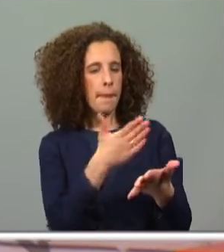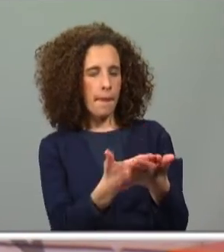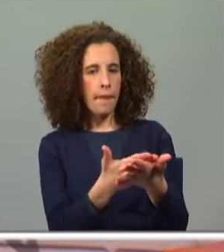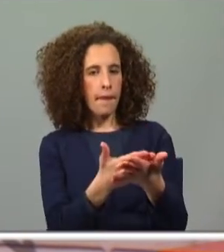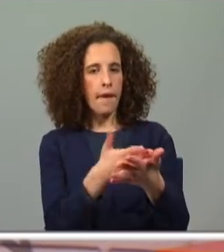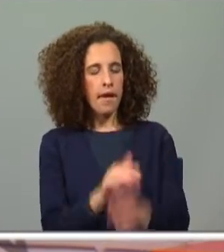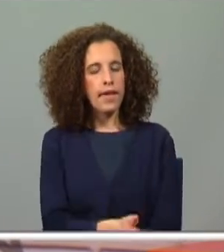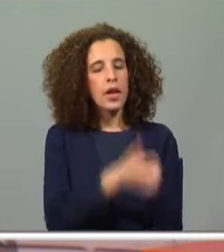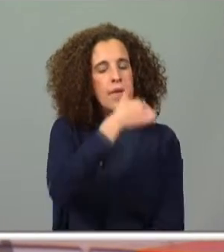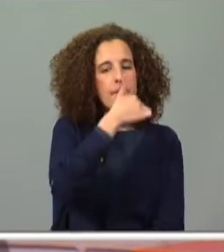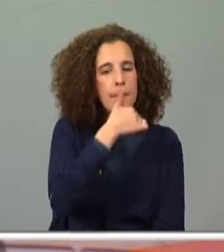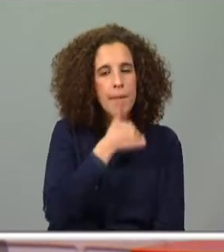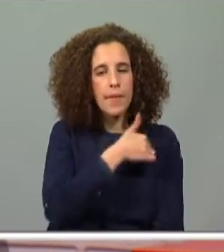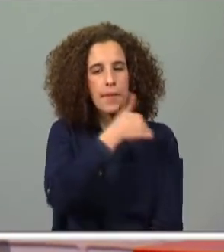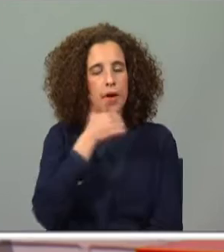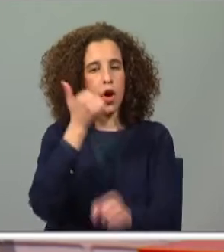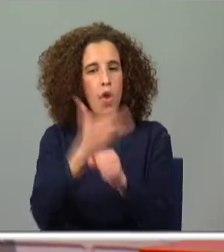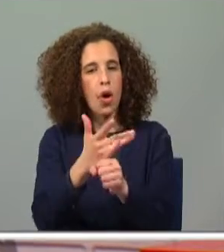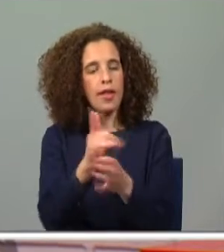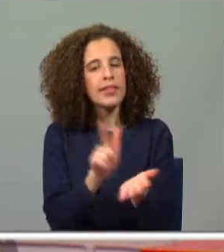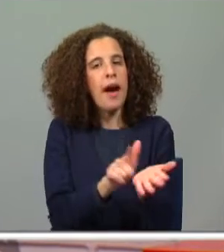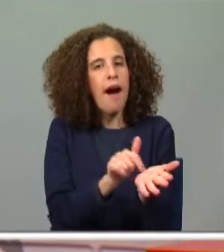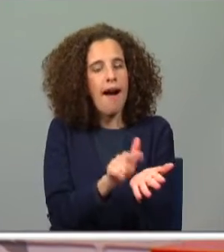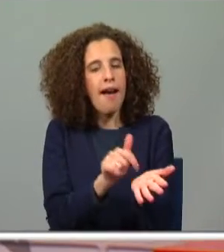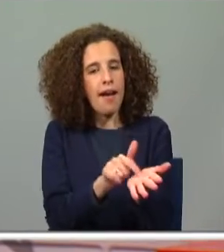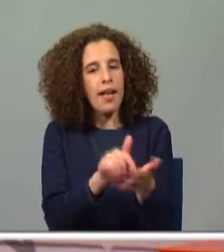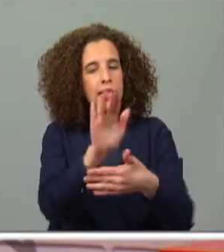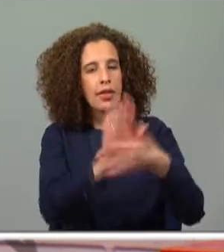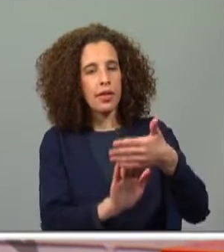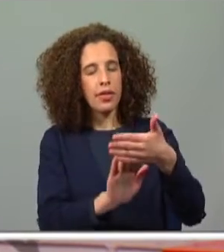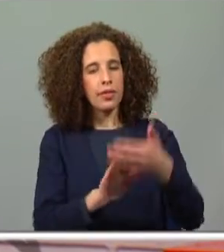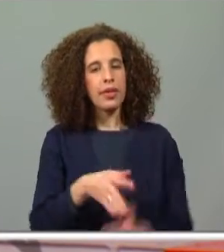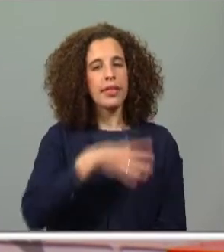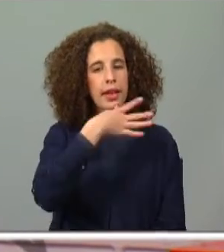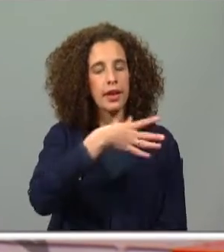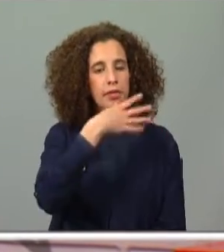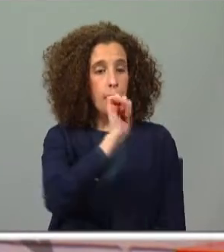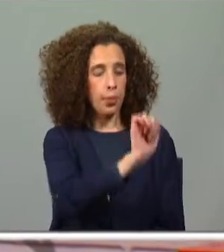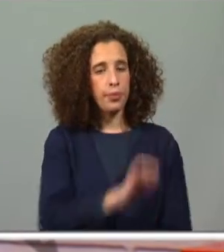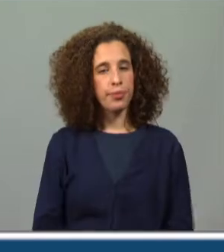sofrimento A outra era uma necessidade da colega da narradora portanto há uma 對方的痛苦是必須的敘述者的同事，所以有一個